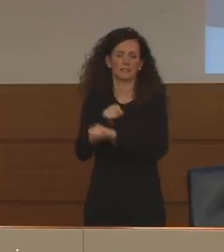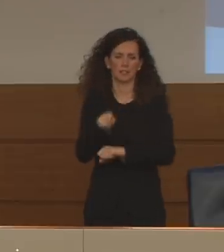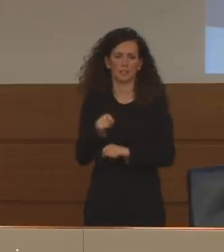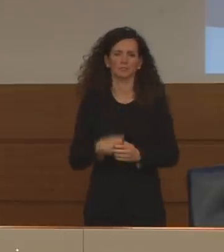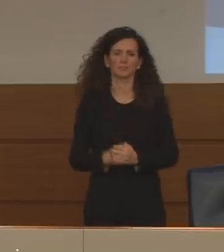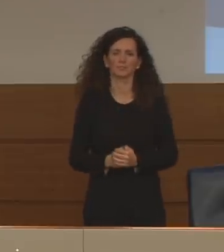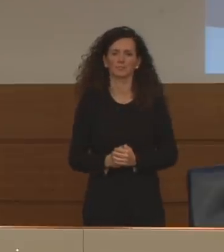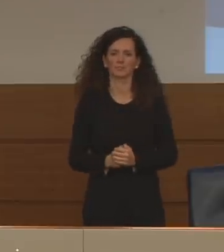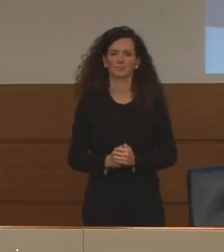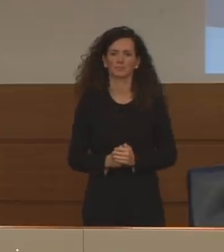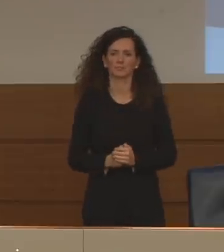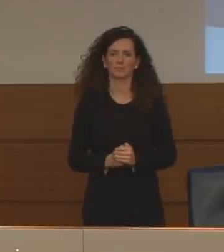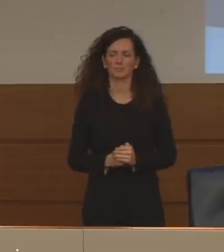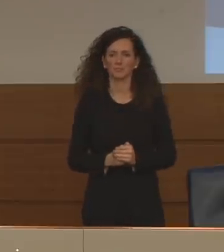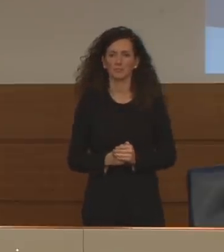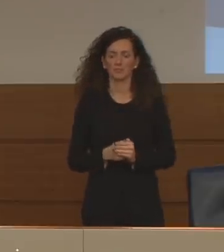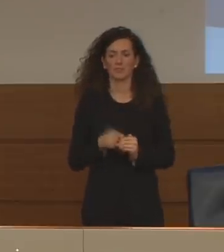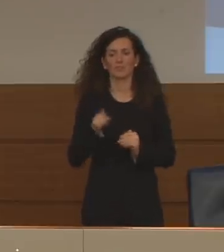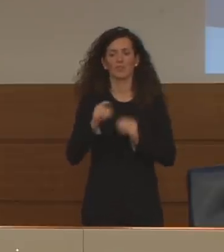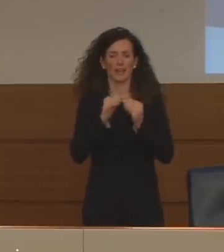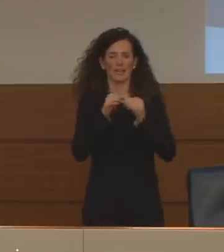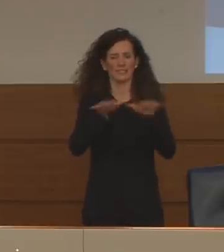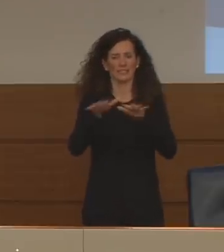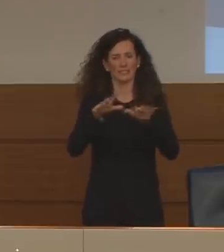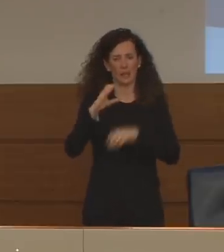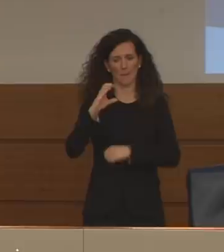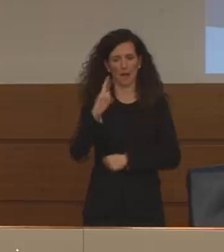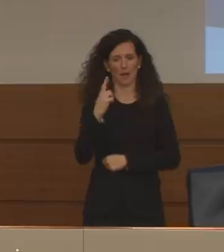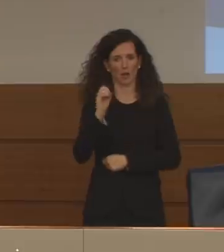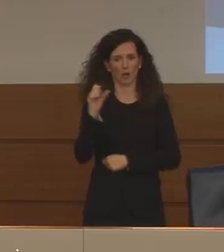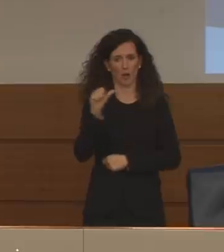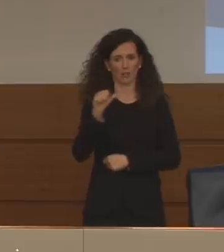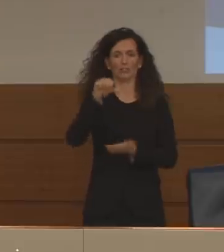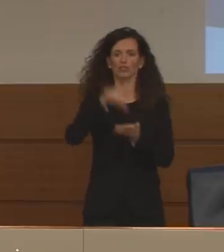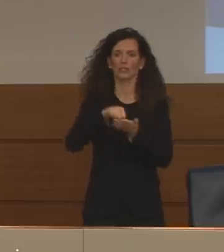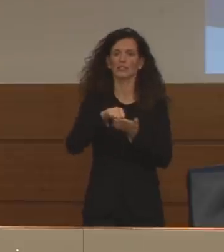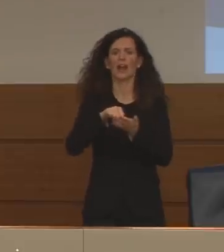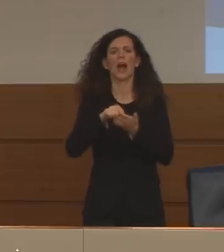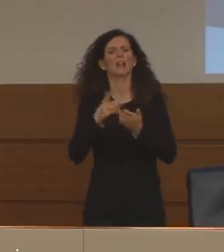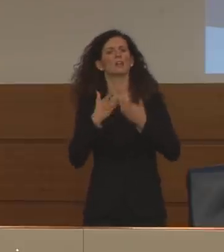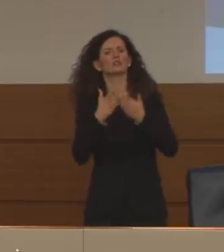sistema della CROSS della Centrale Remota di Soccorso Sanitario